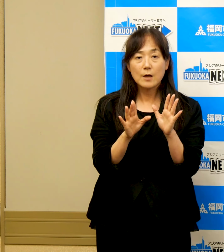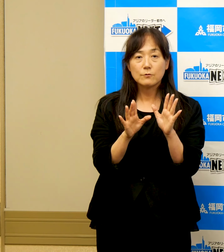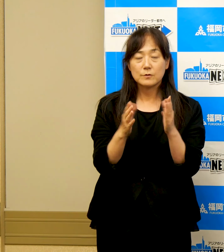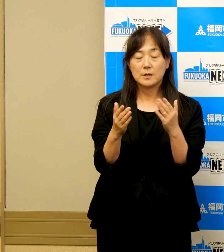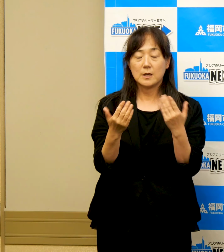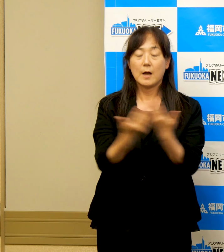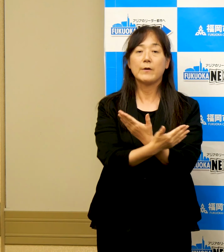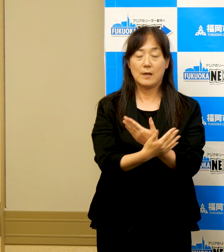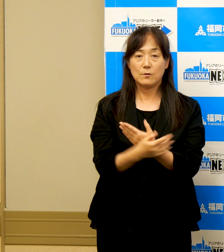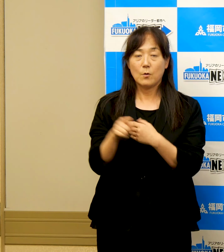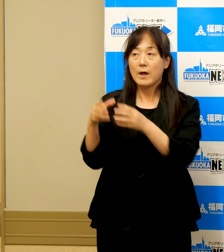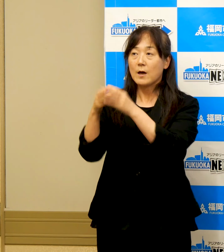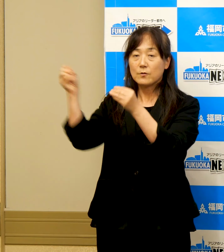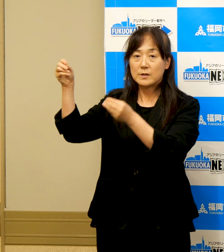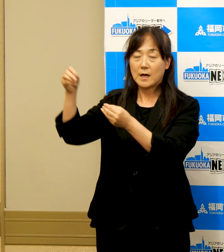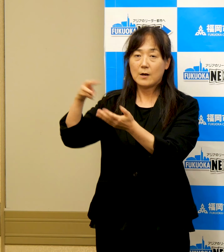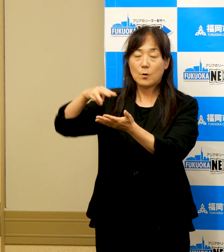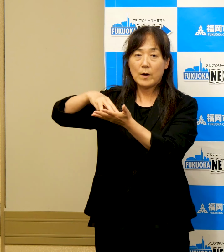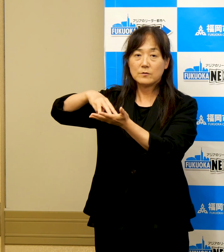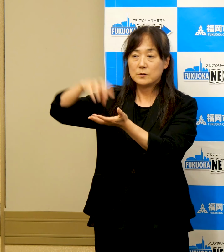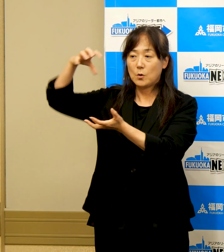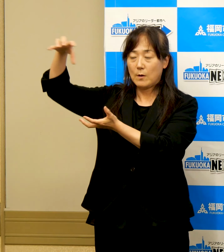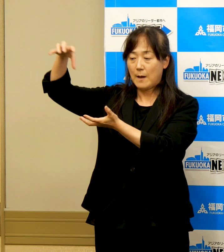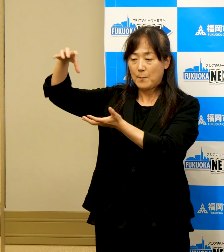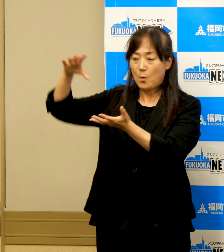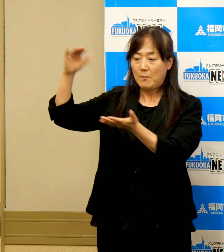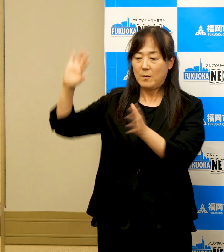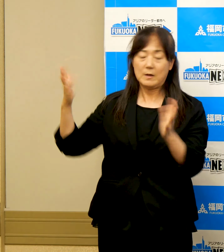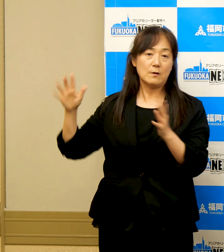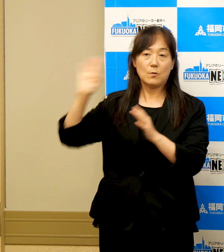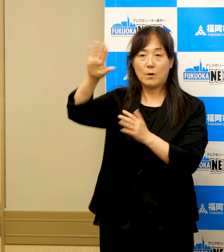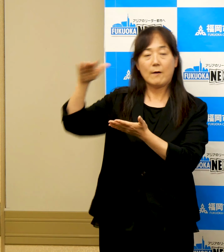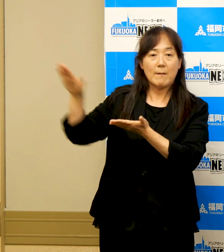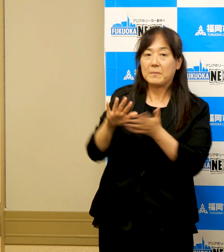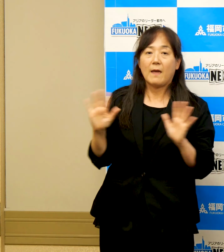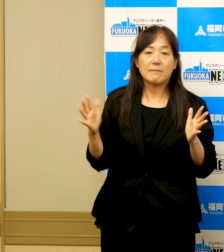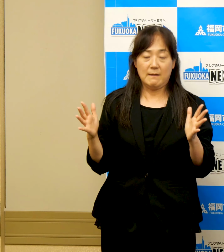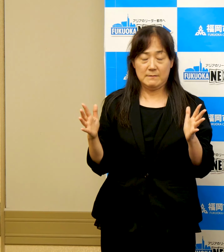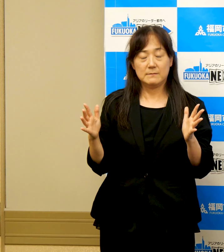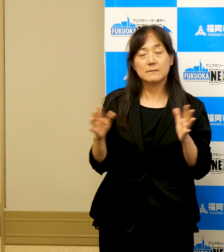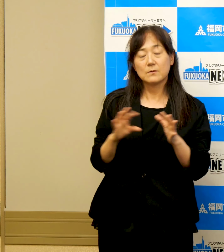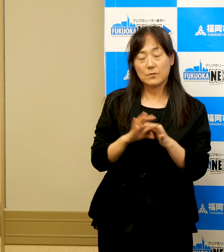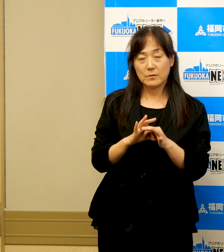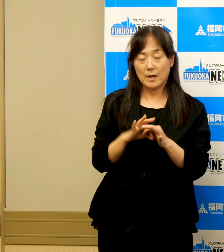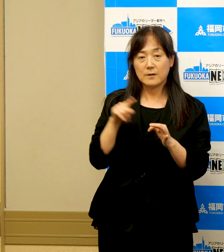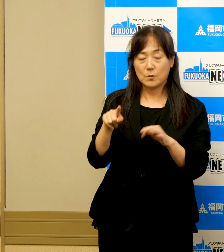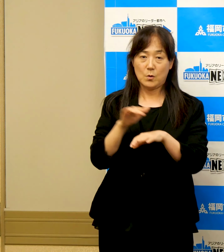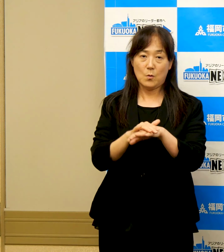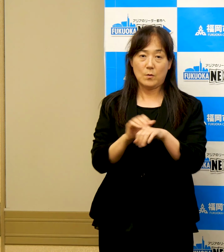それは国からのワクチンの供給量がもう 今後来なくなるから それで閉めていっているということになる